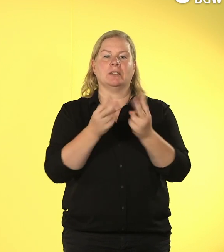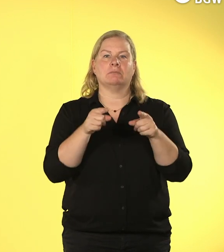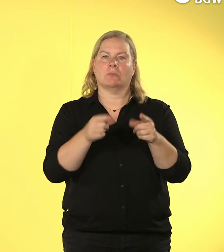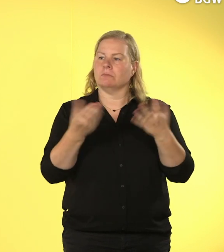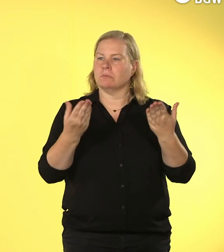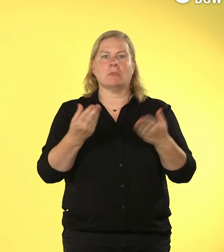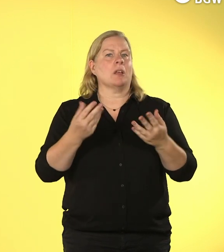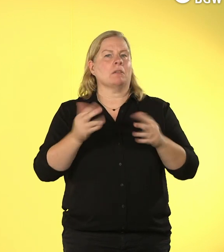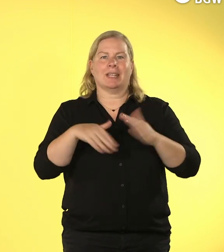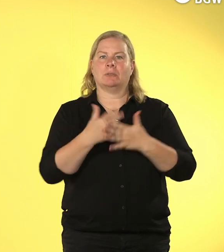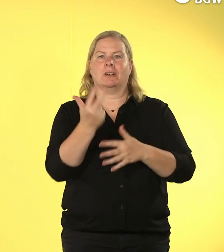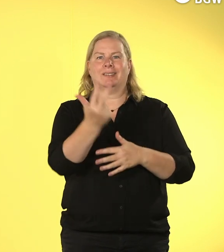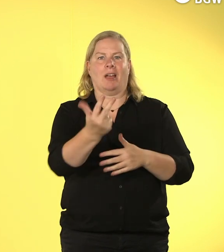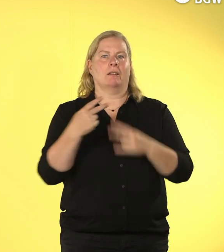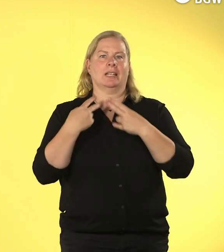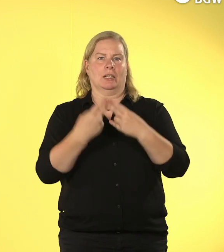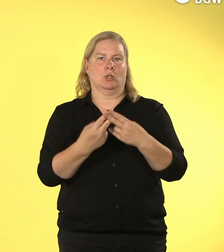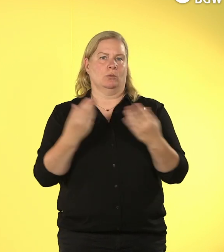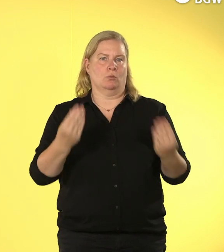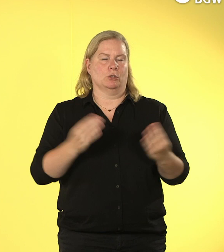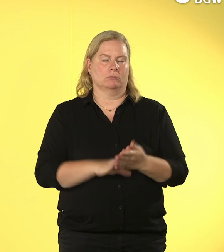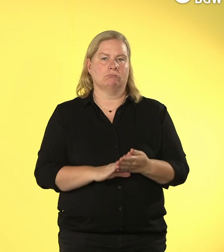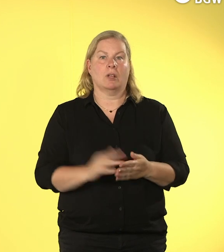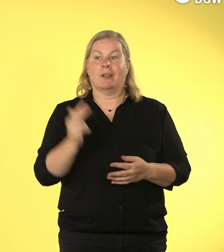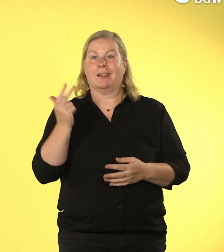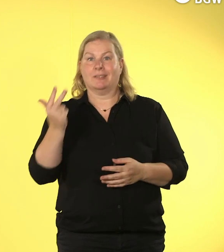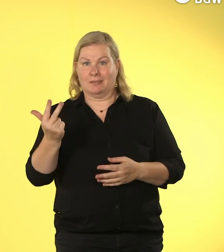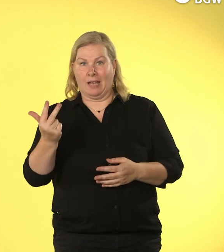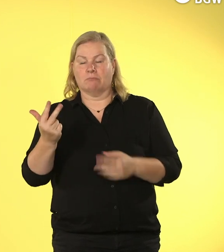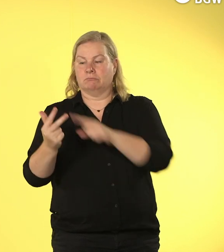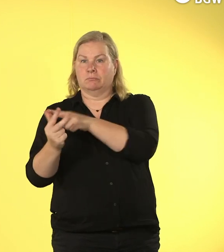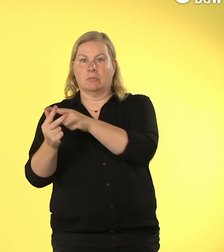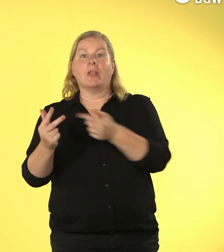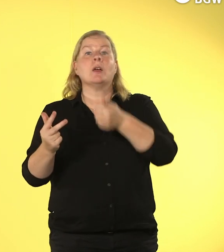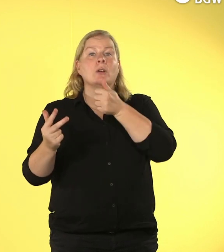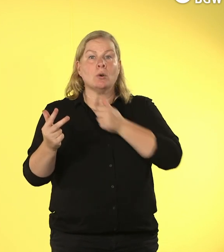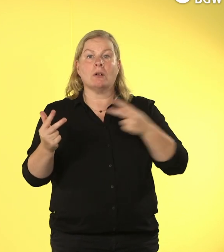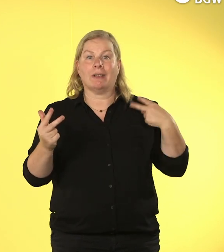Es gibt die jüngere Generation, die die mittlere Generation